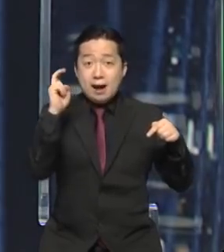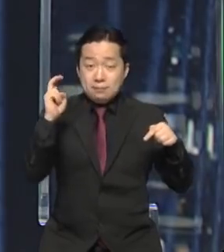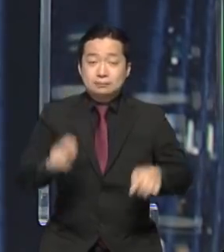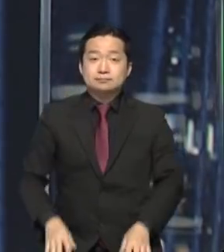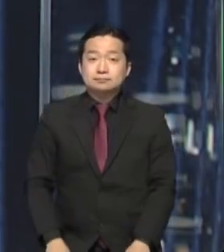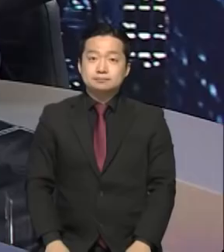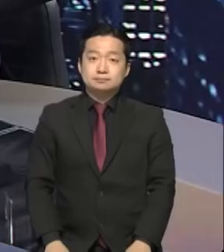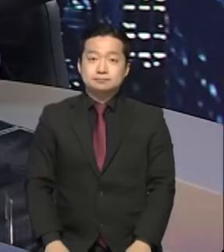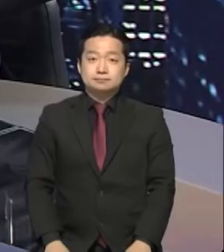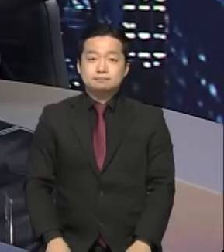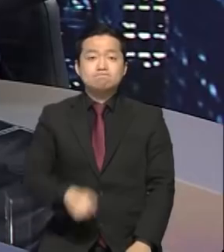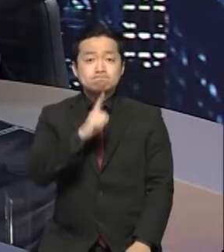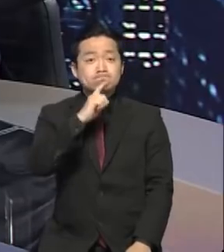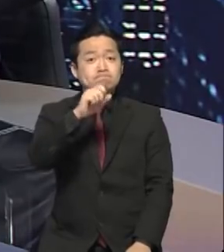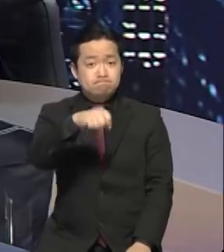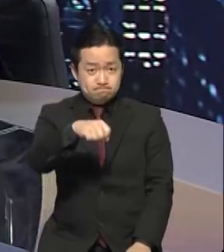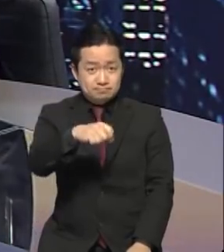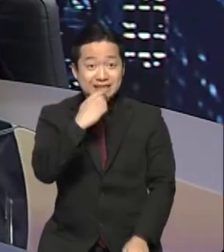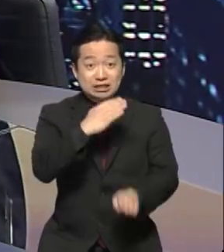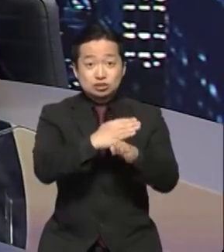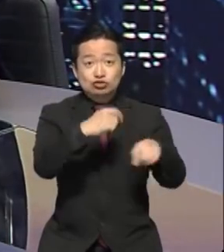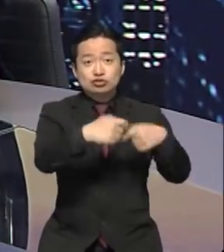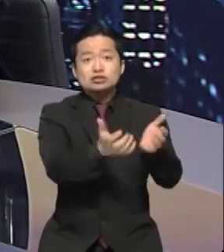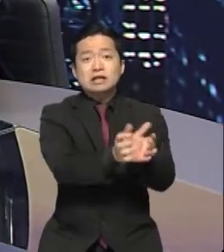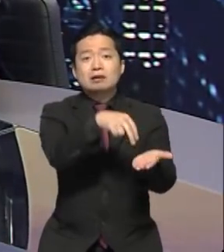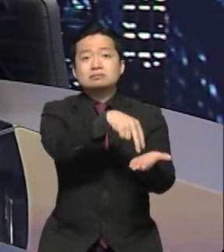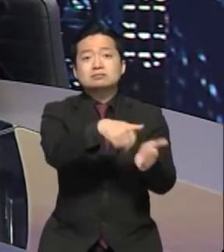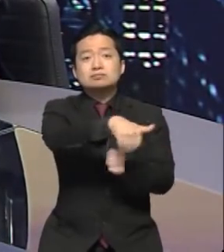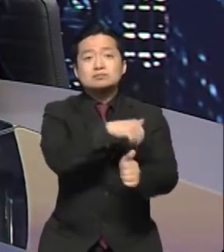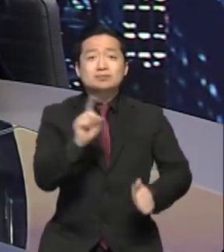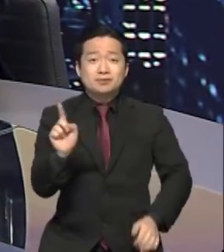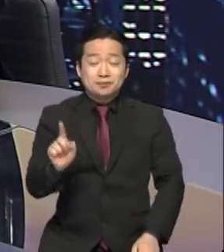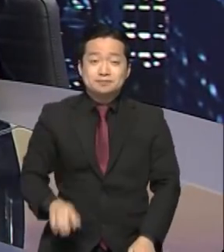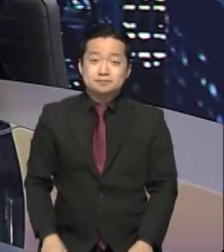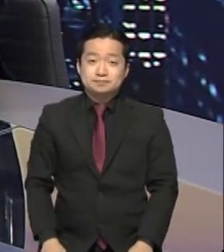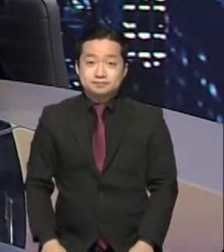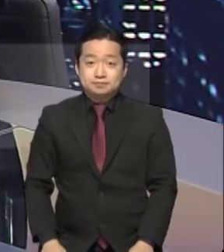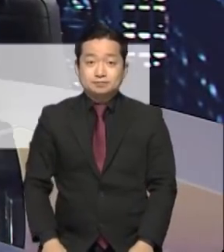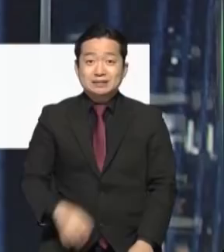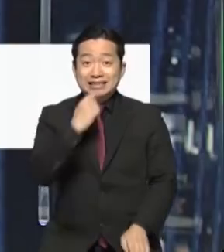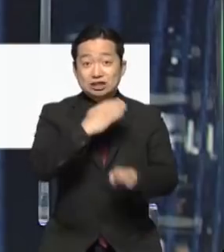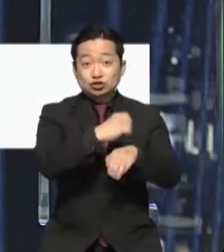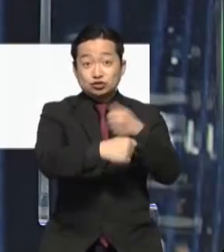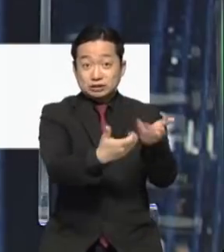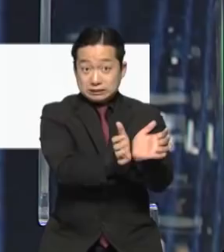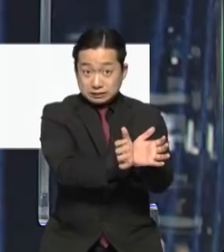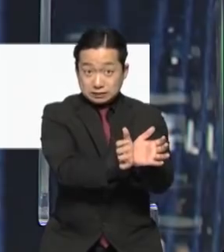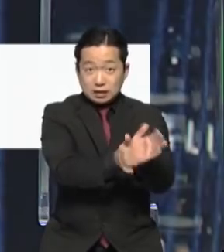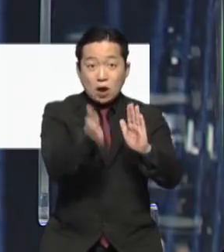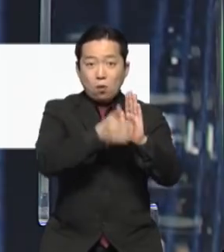(앵커) 그렇군요. 민주당 쪽 분위기는 어떻습니까? 일단 민주당은 공식 논평을 자제했습니다.